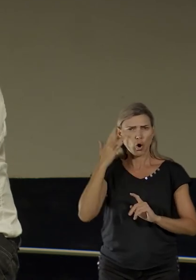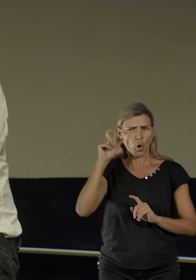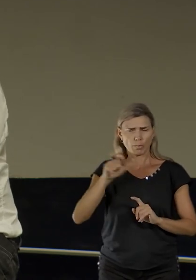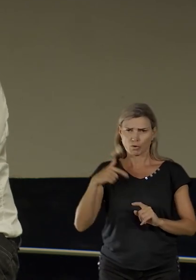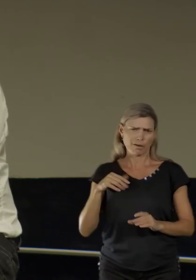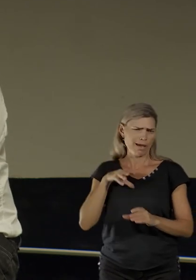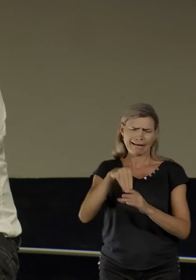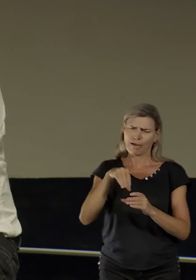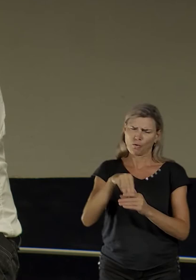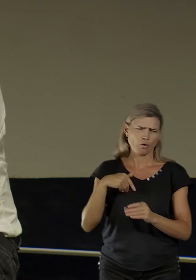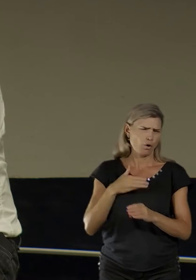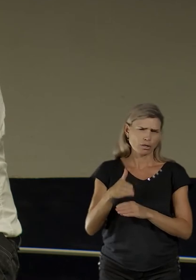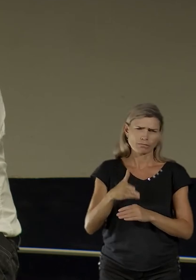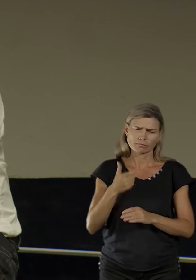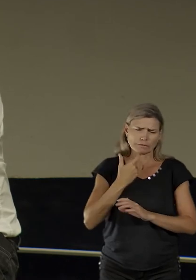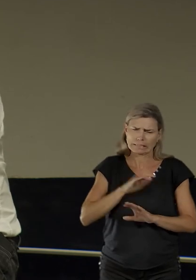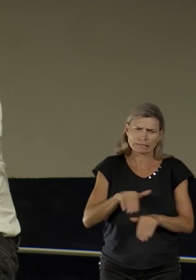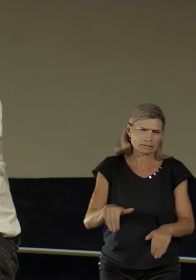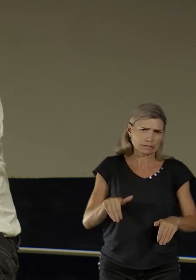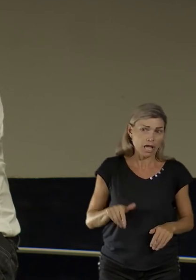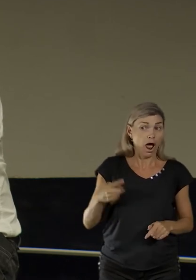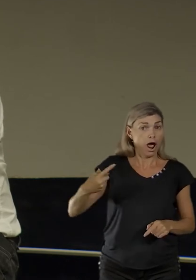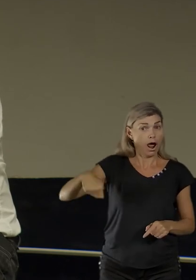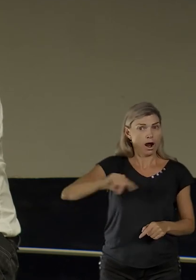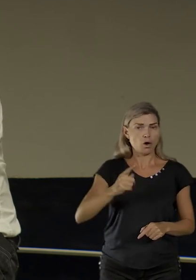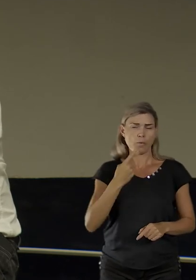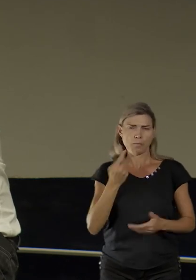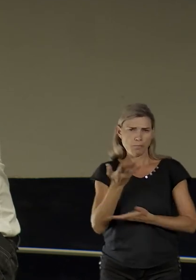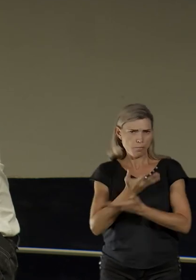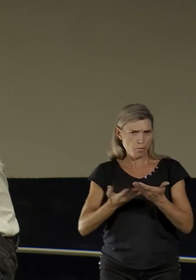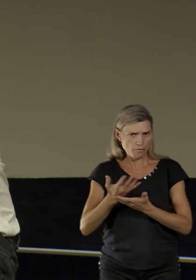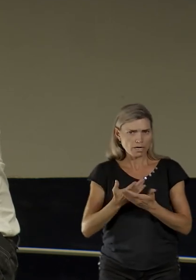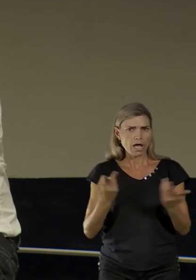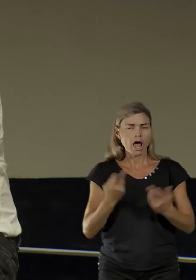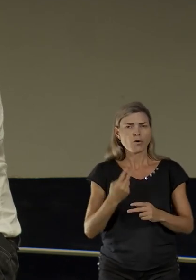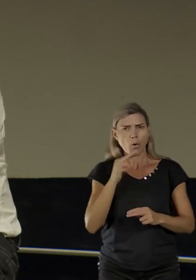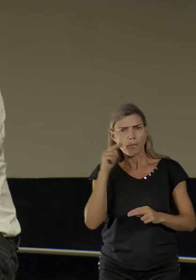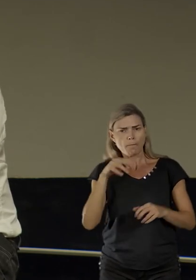nezasahuju do toho, shodli na tom, že nejsou z urbanistického hlediska dokončeny.